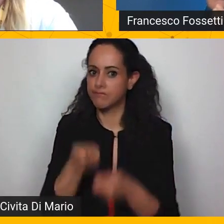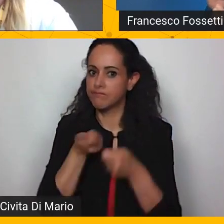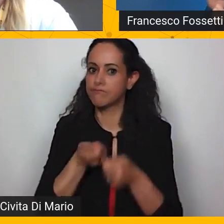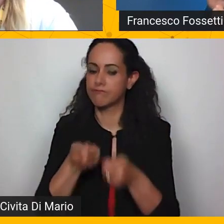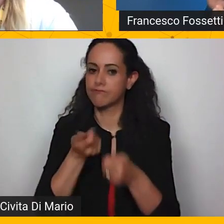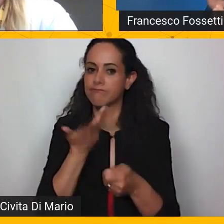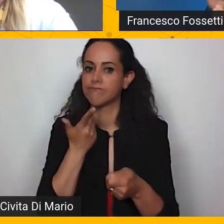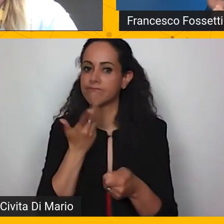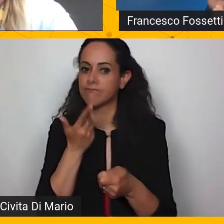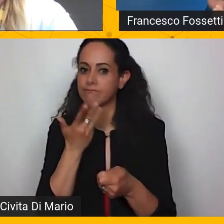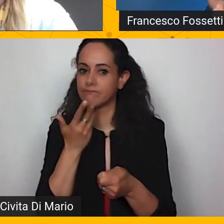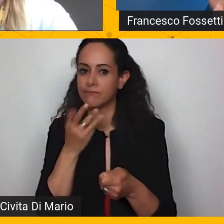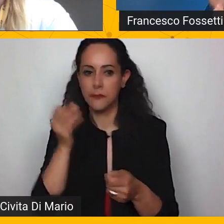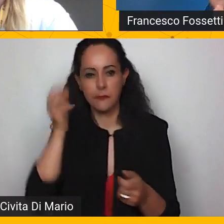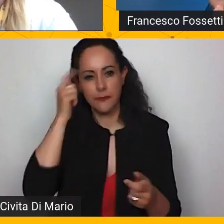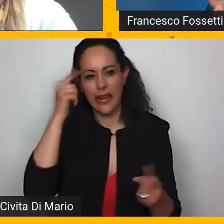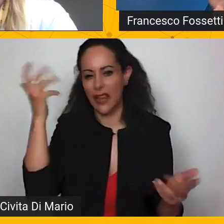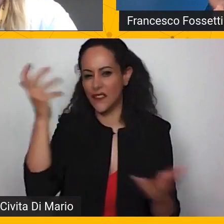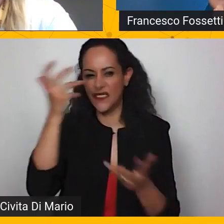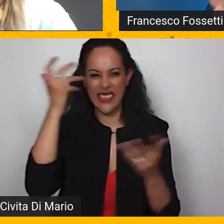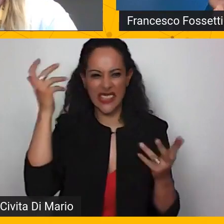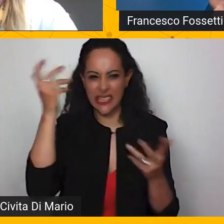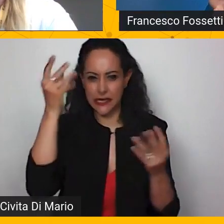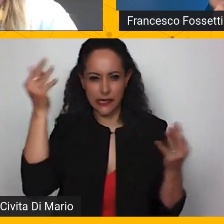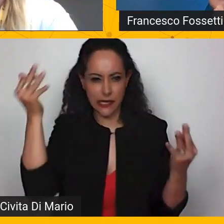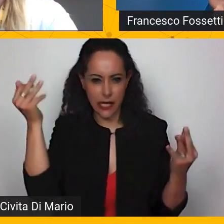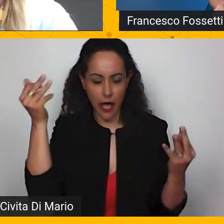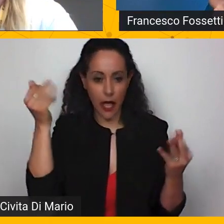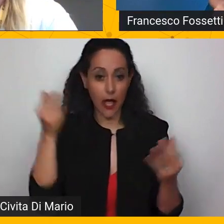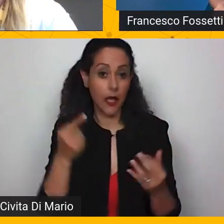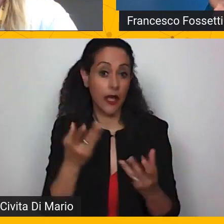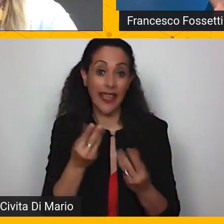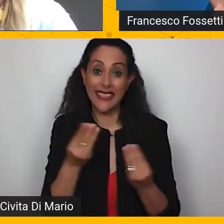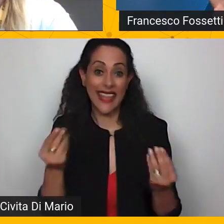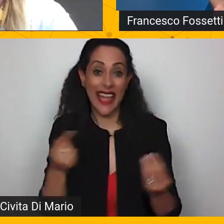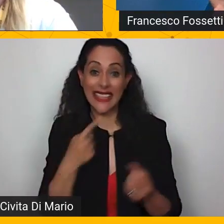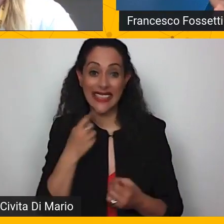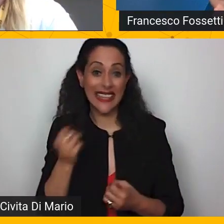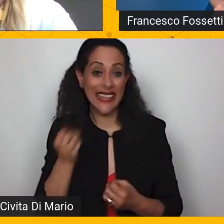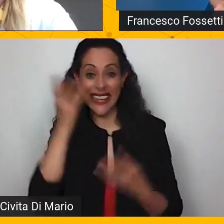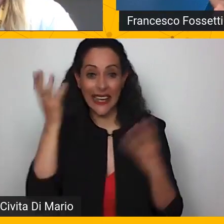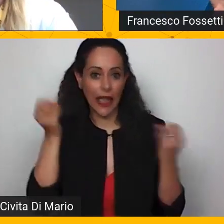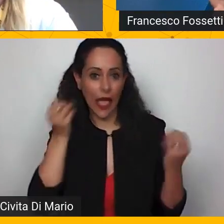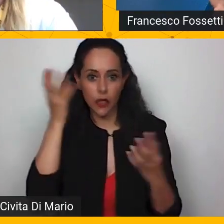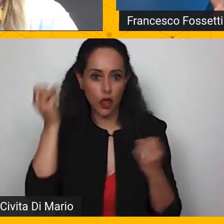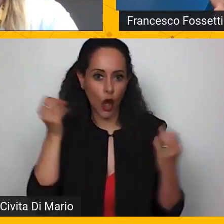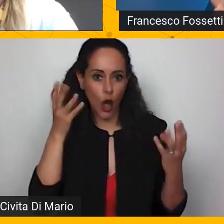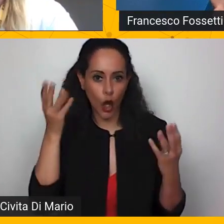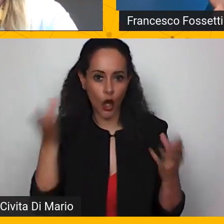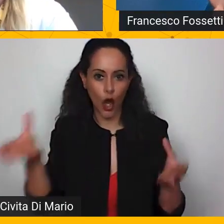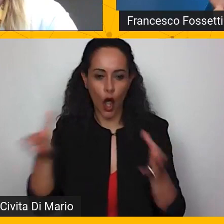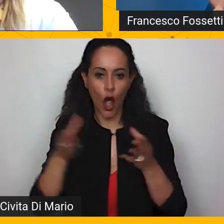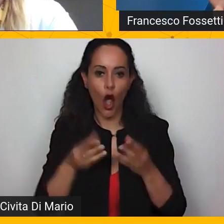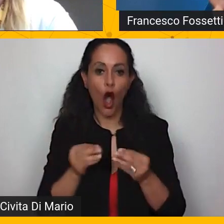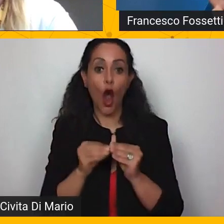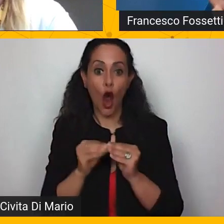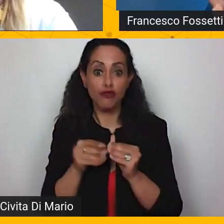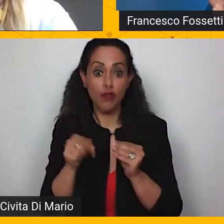un'aspirazionalità però la creano fittiziamente perché molto spesso tanti creator